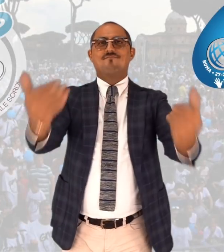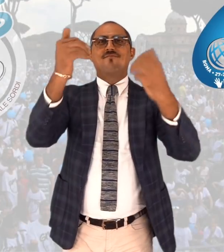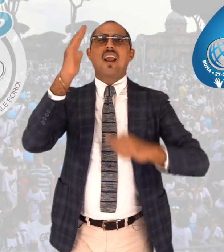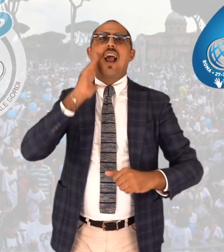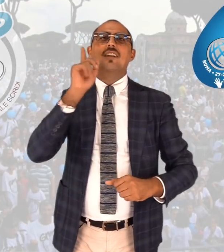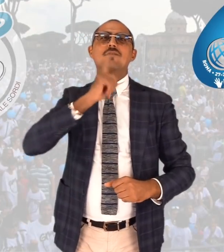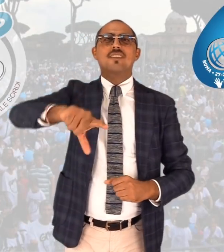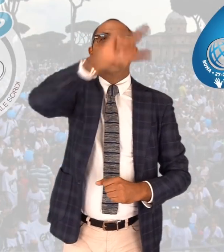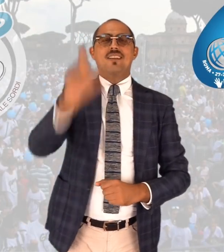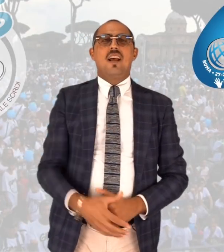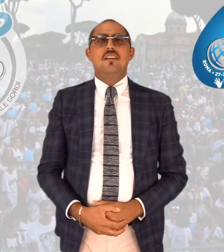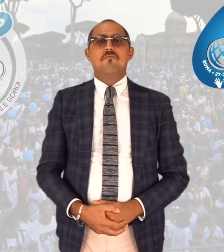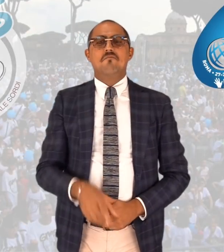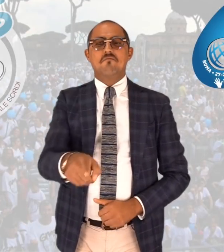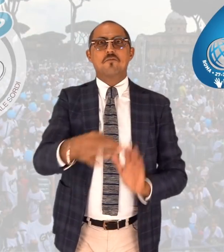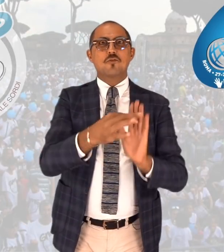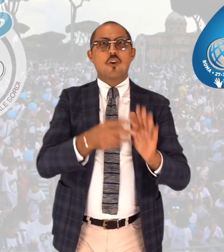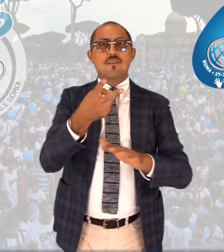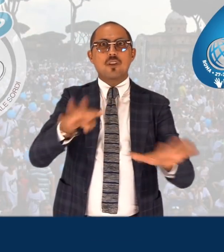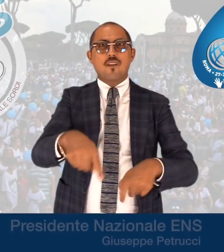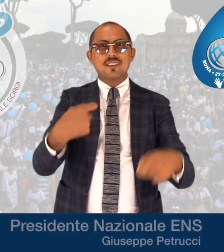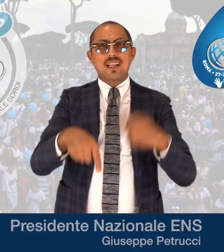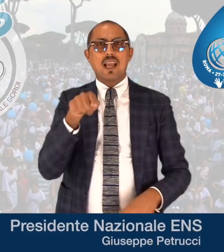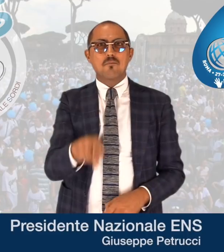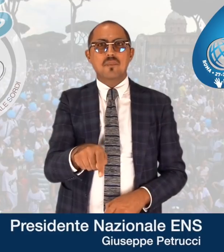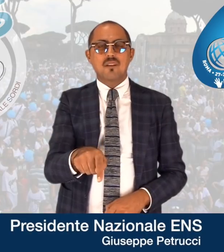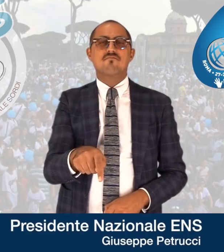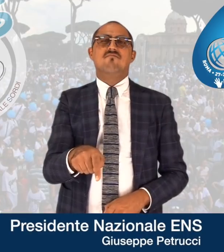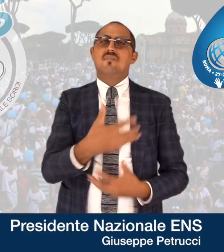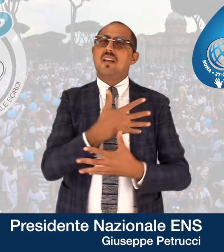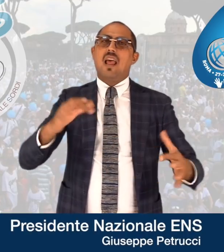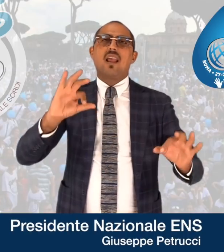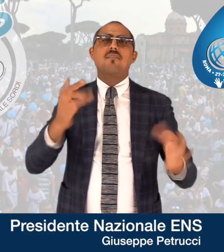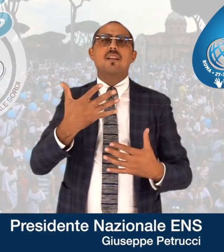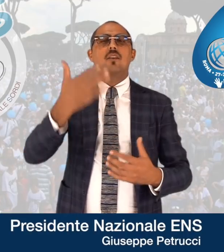Ciao cari sordi italiani! Il prossimo 29 settembre sarà l'occasione